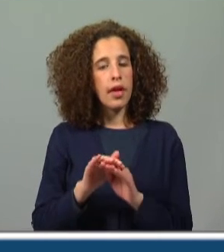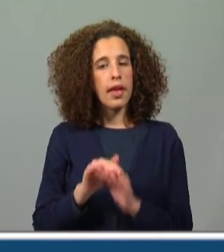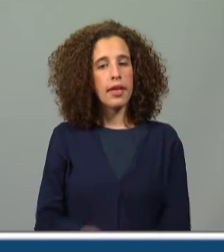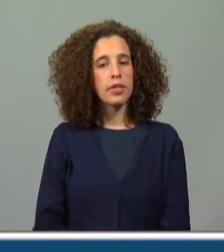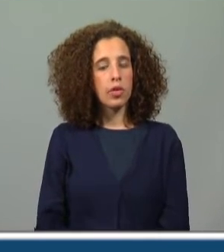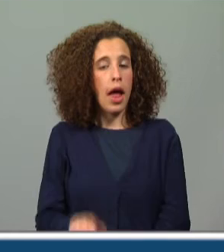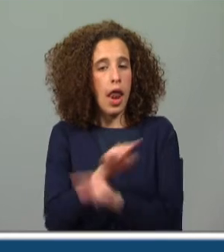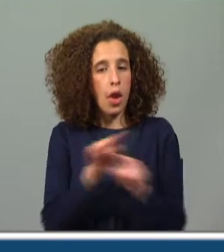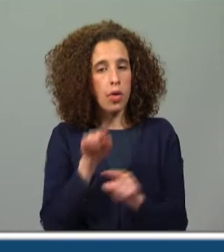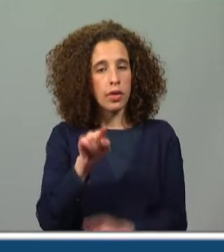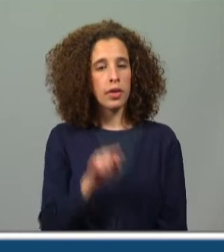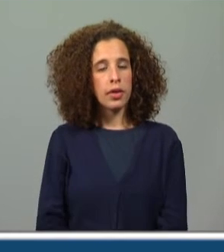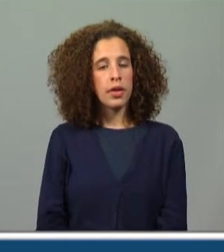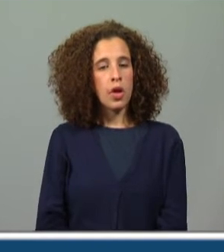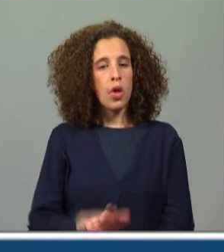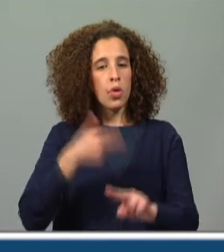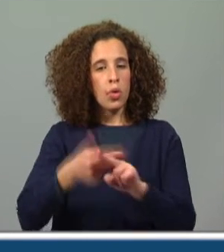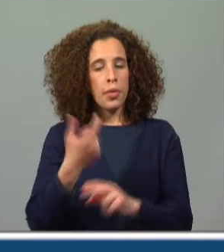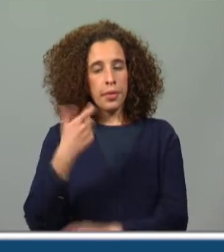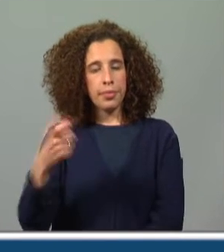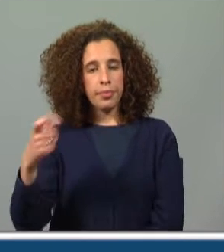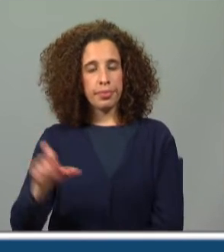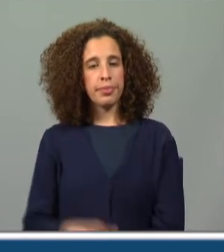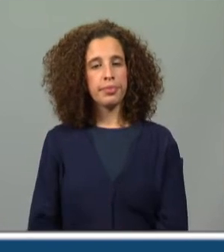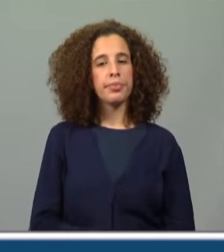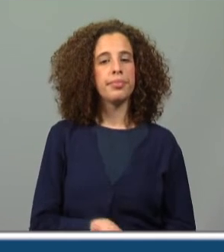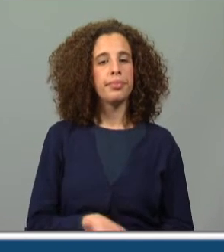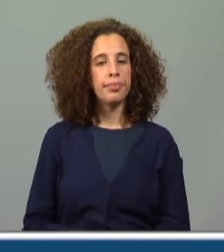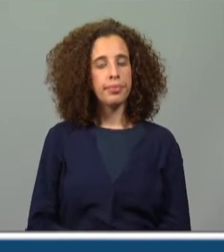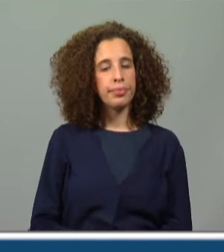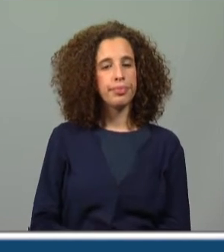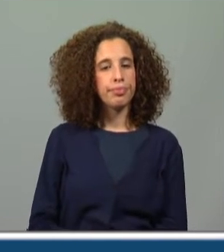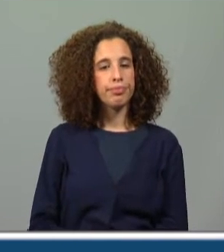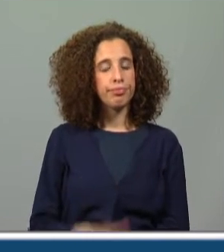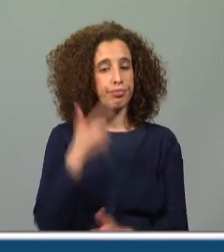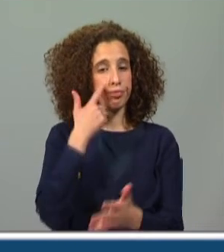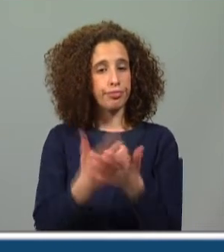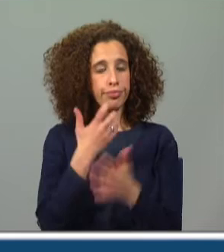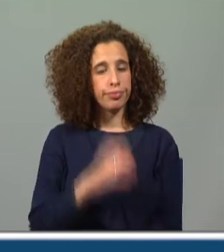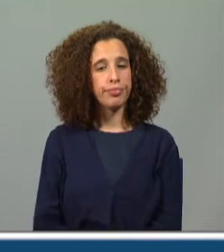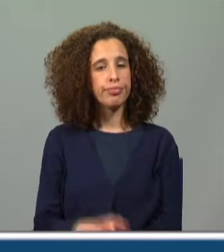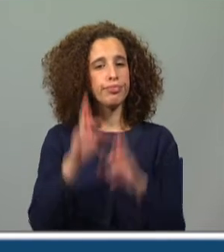estamos perante uma dupla adjetivação que realça a esperança e a expectativa 我們面臨著雙重形容詞增強希望和期望